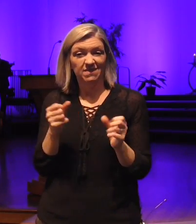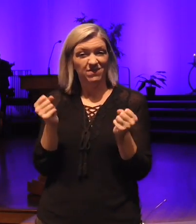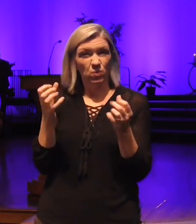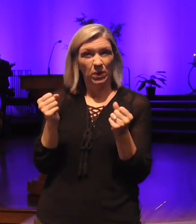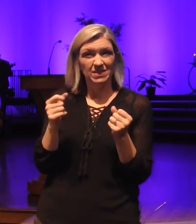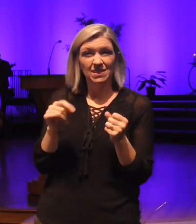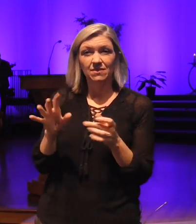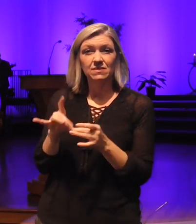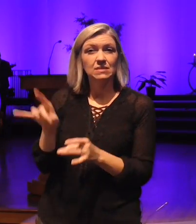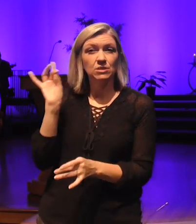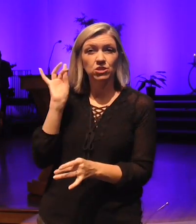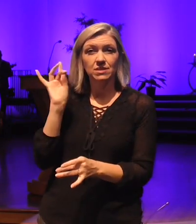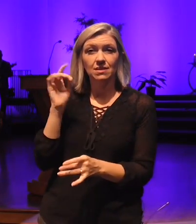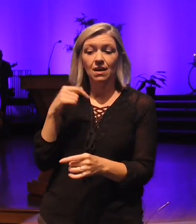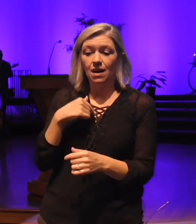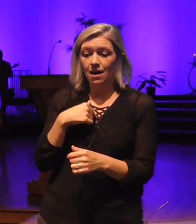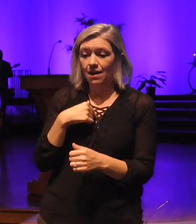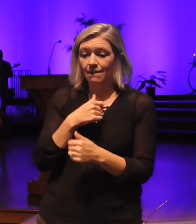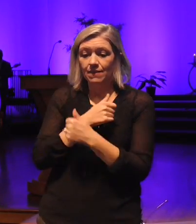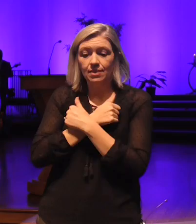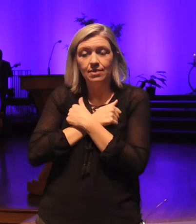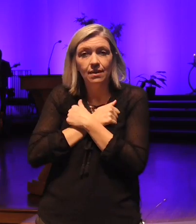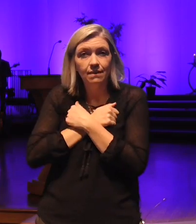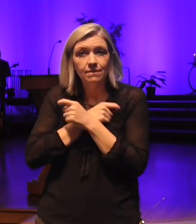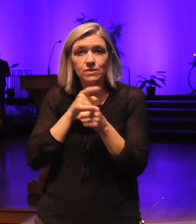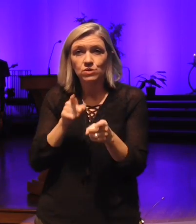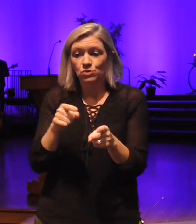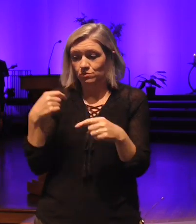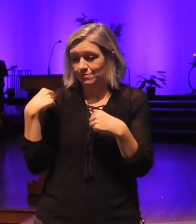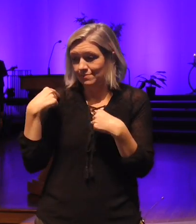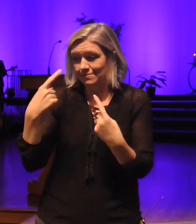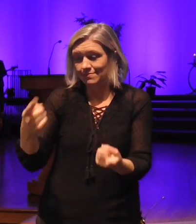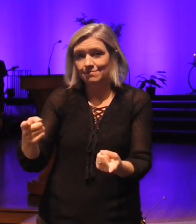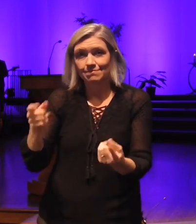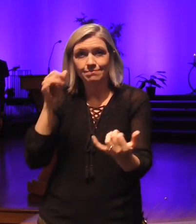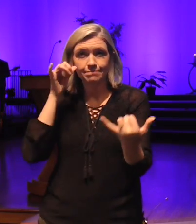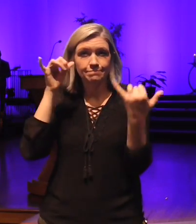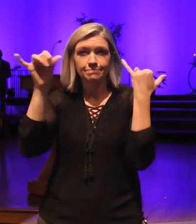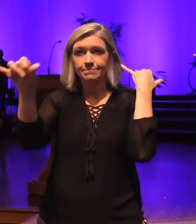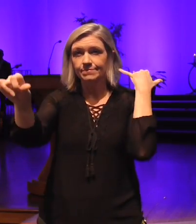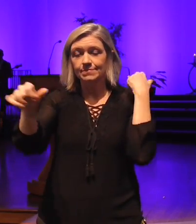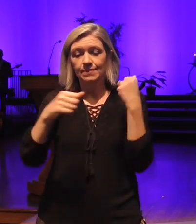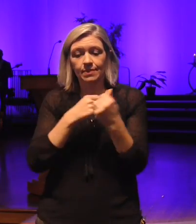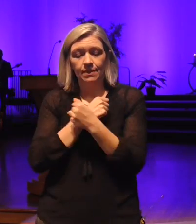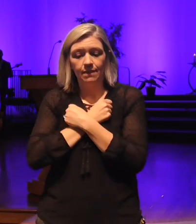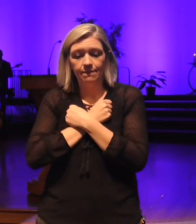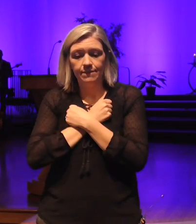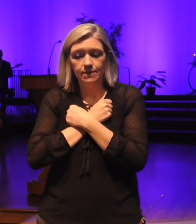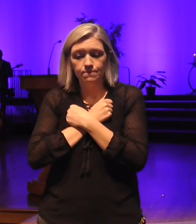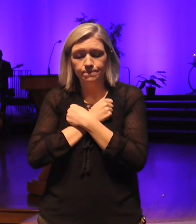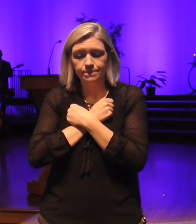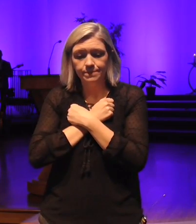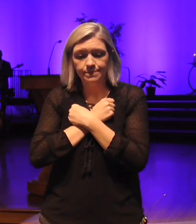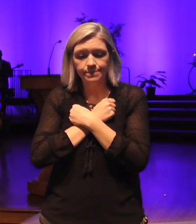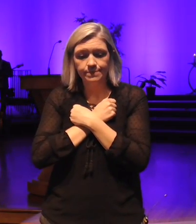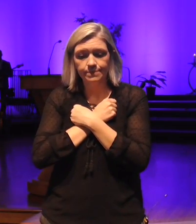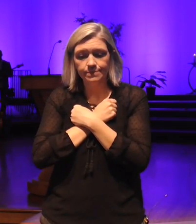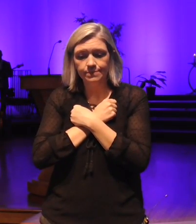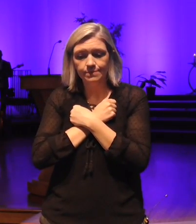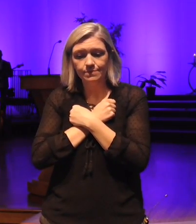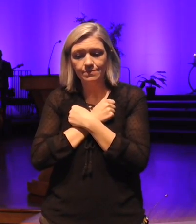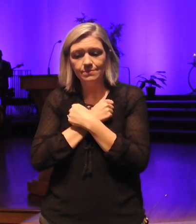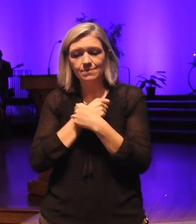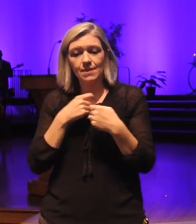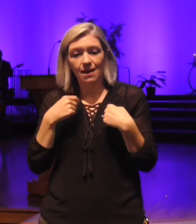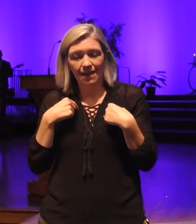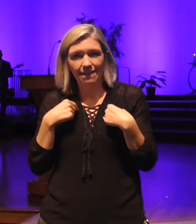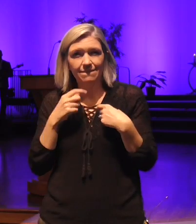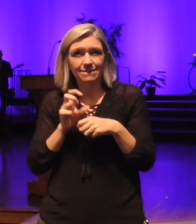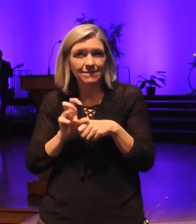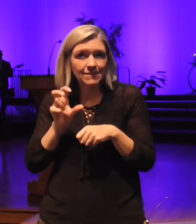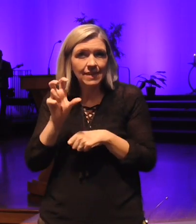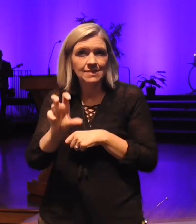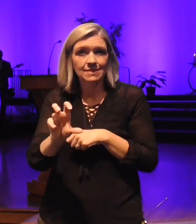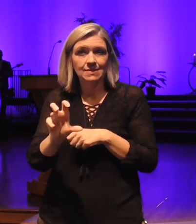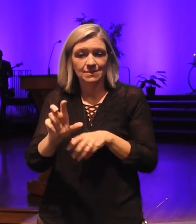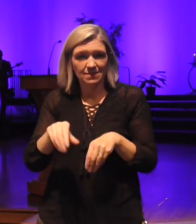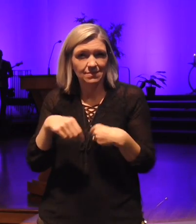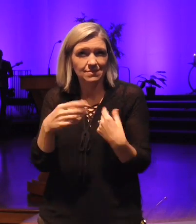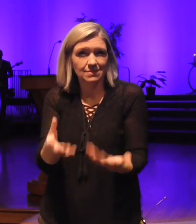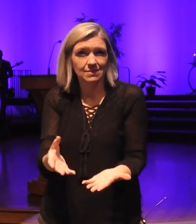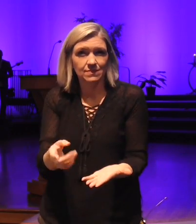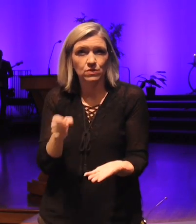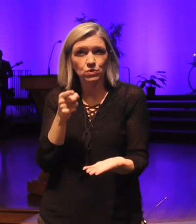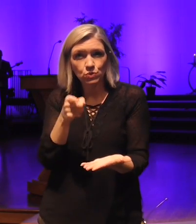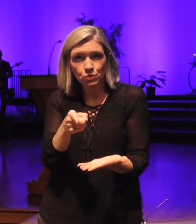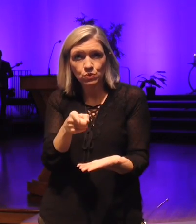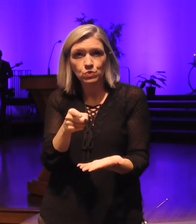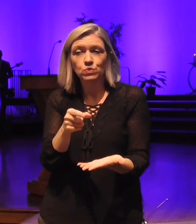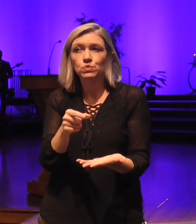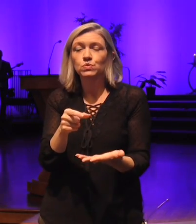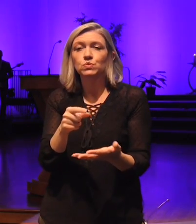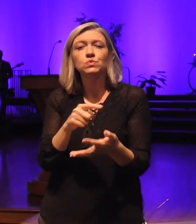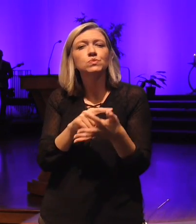Te he amado con un amor eterno Te he conferido cualidades de